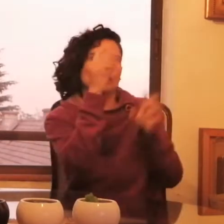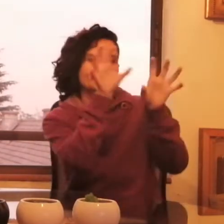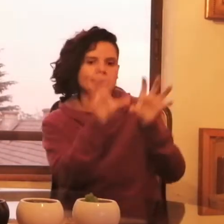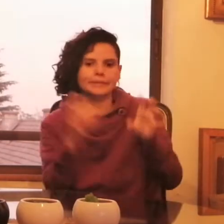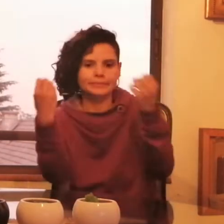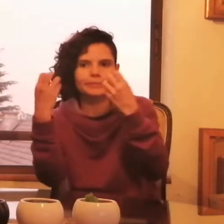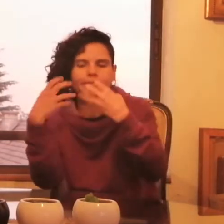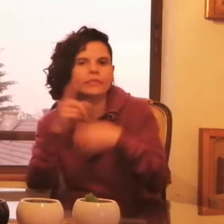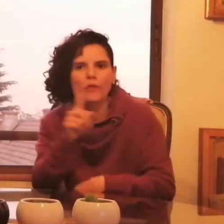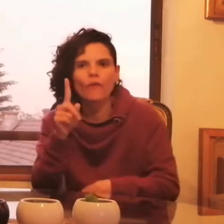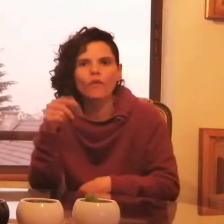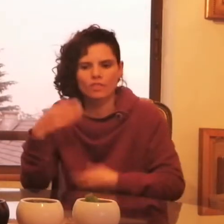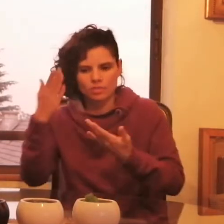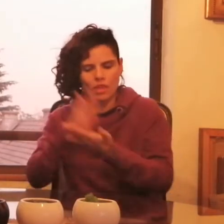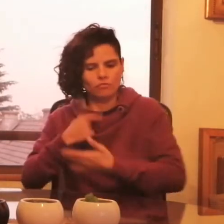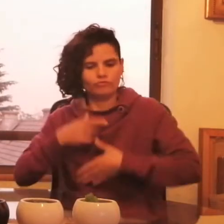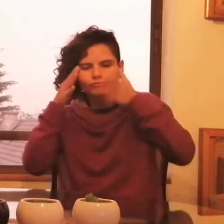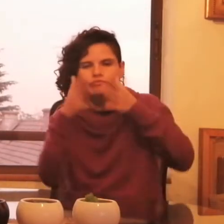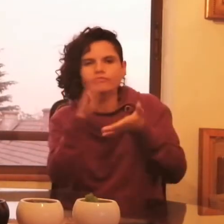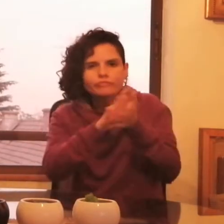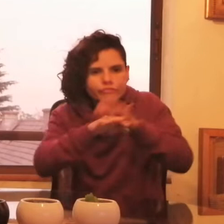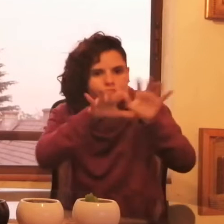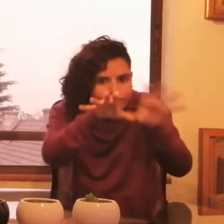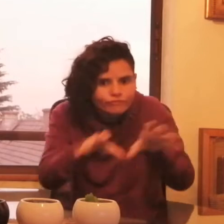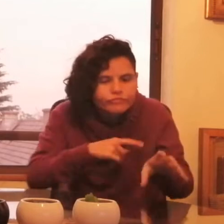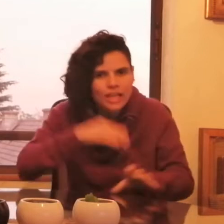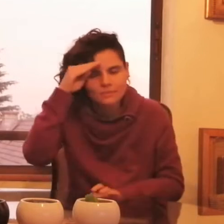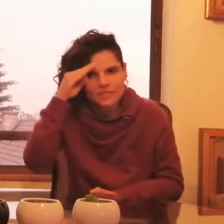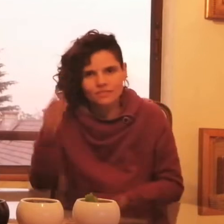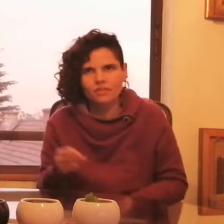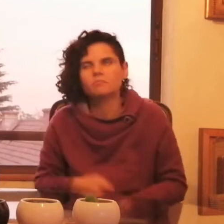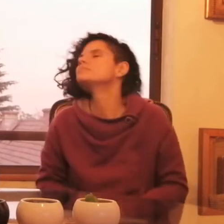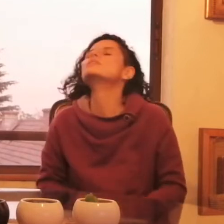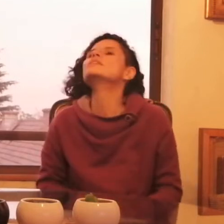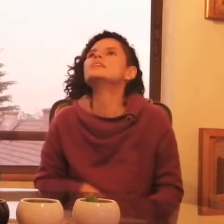esa cuestión era entretenida, no me considero ni la mejor ni la peor